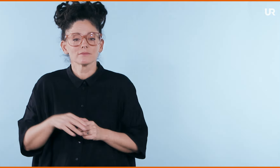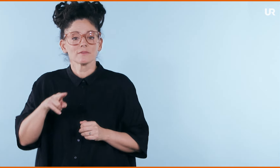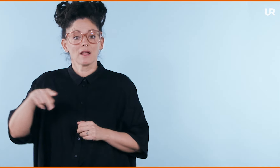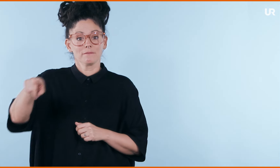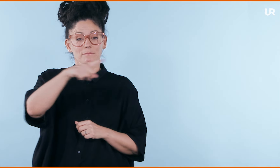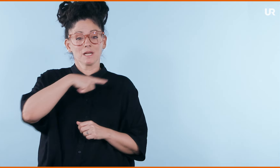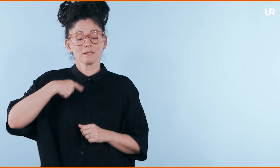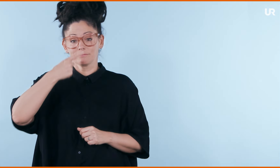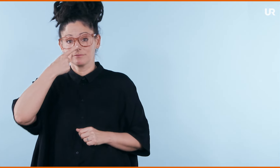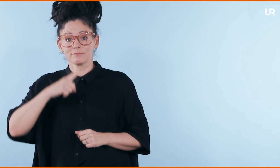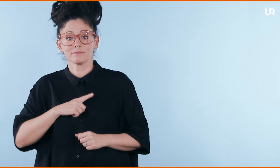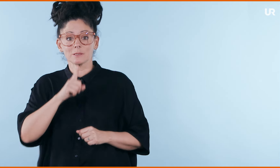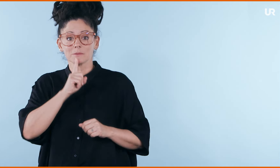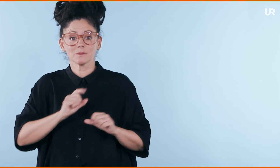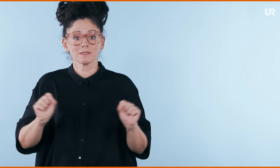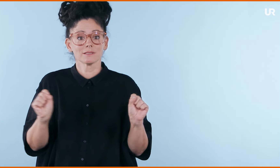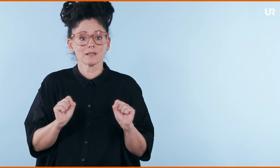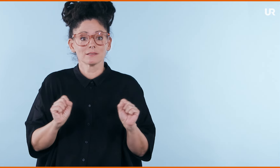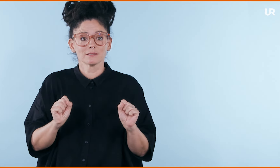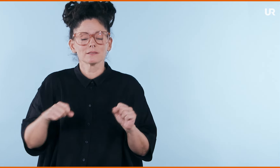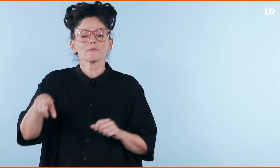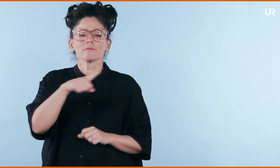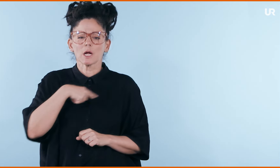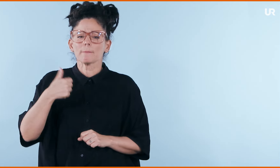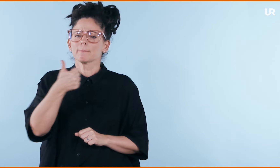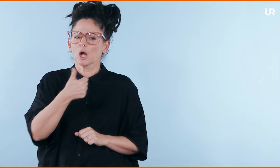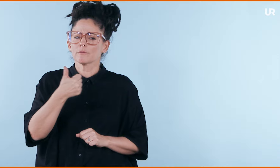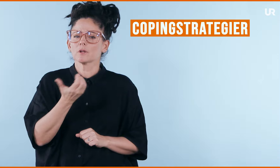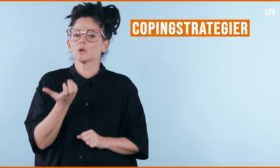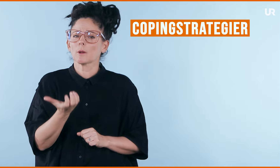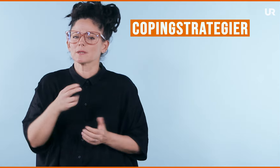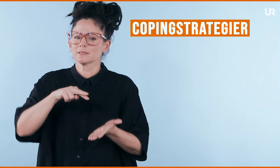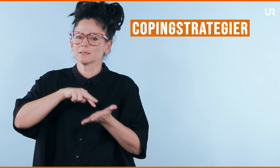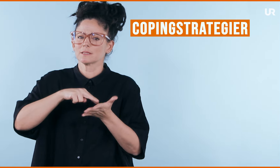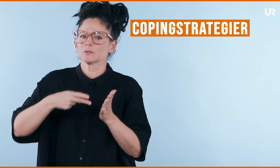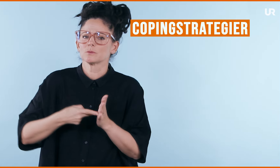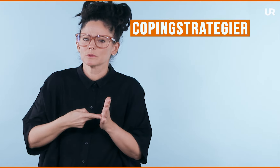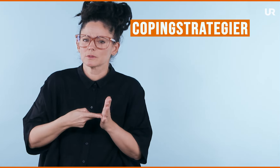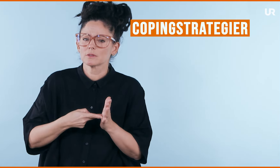När man blir utsatt för minoritetsstress- är det viktigt att ha copingstrategier.